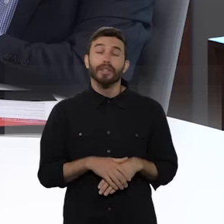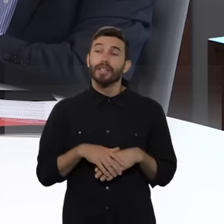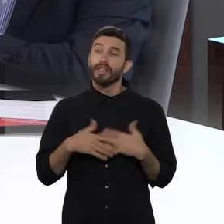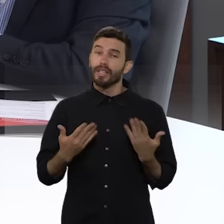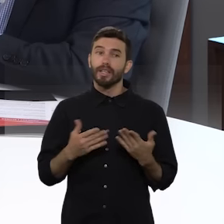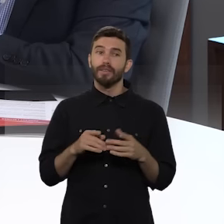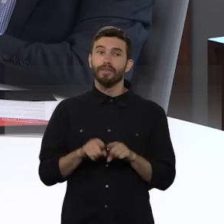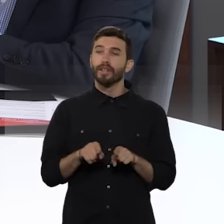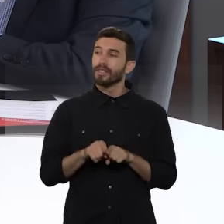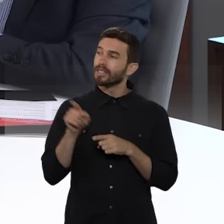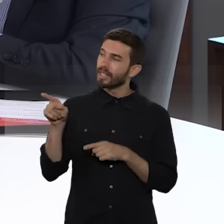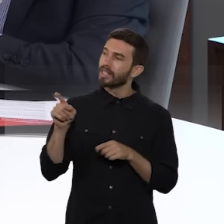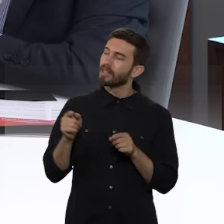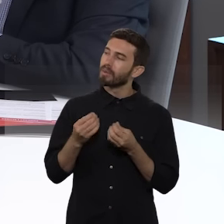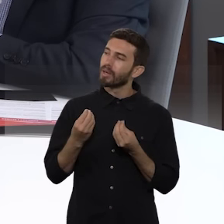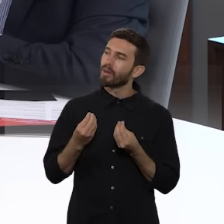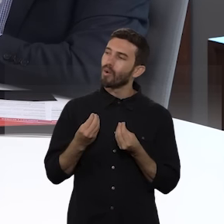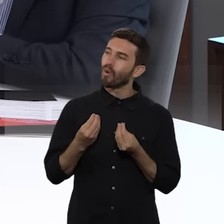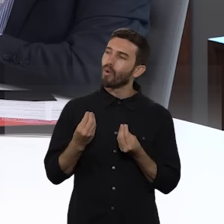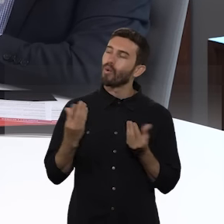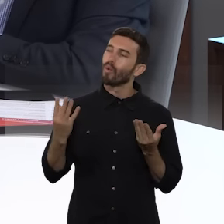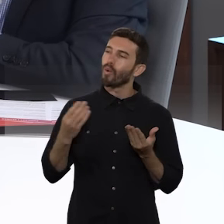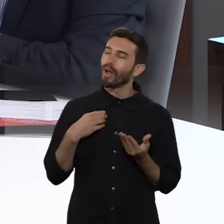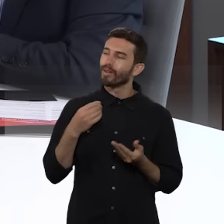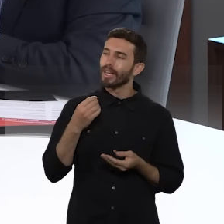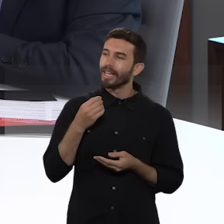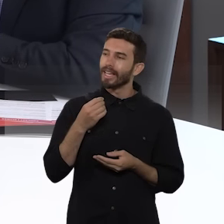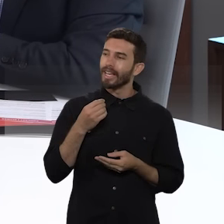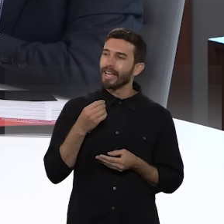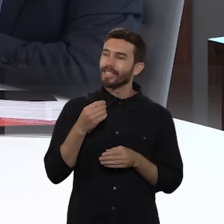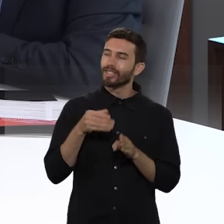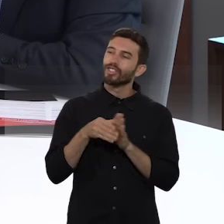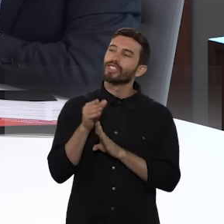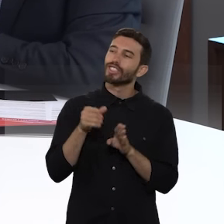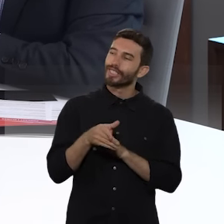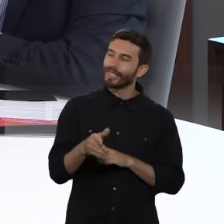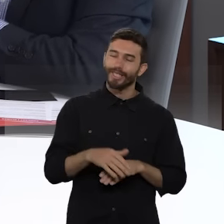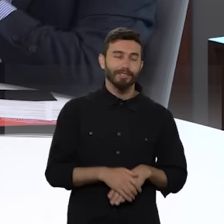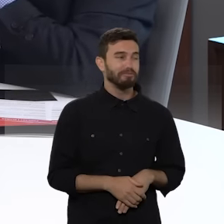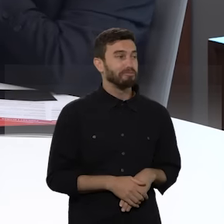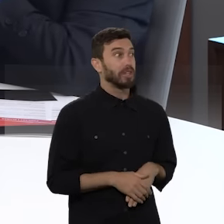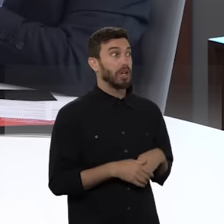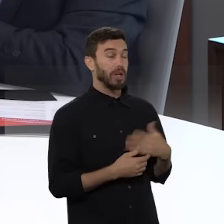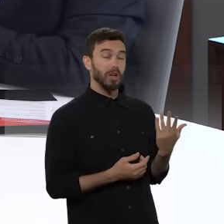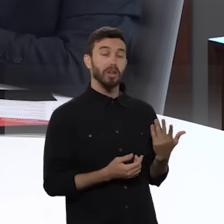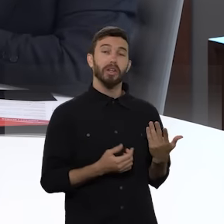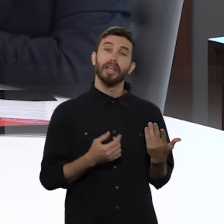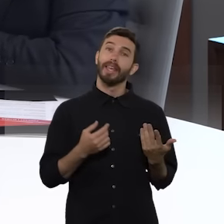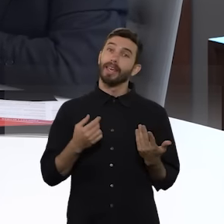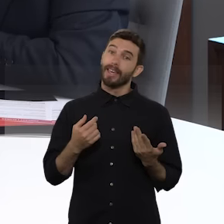E Emerson, o que você pode compartilhar aqui com a gente de dicas? Depois dessa aula do Maurício aqui, eu vou tentar puxar um pouquinho,